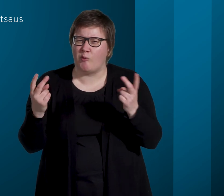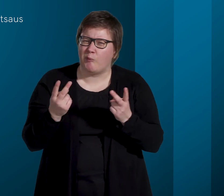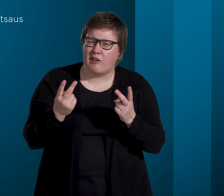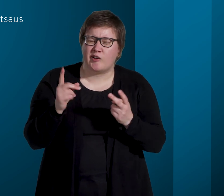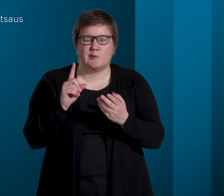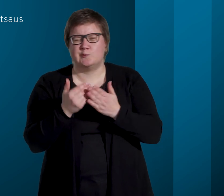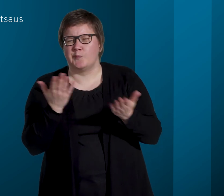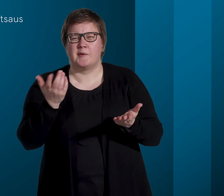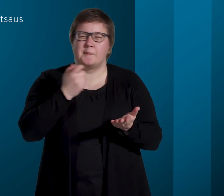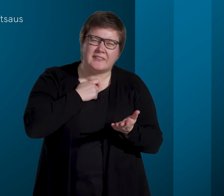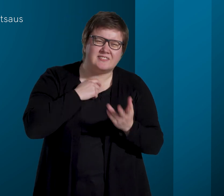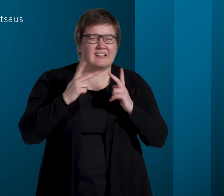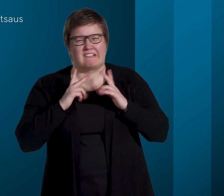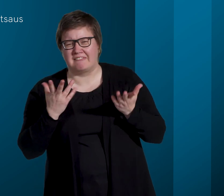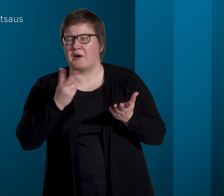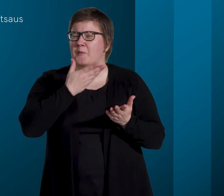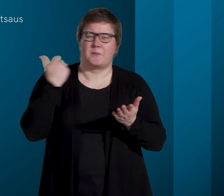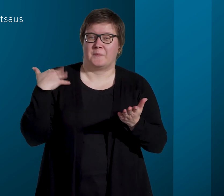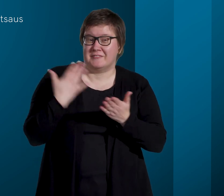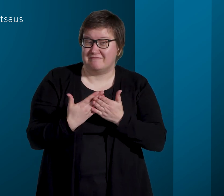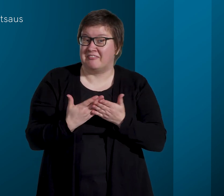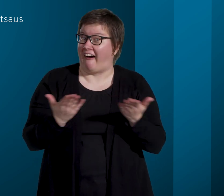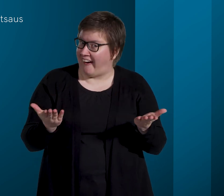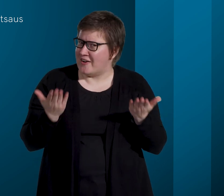mutta et ole syystä tai toisesta ehtinyt vielä niin tekemään?